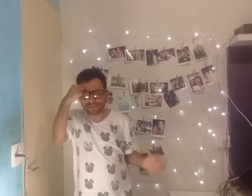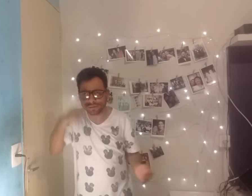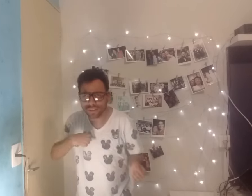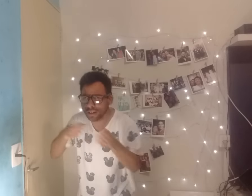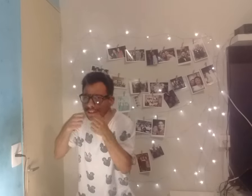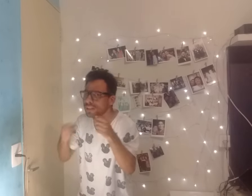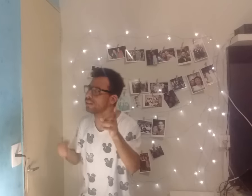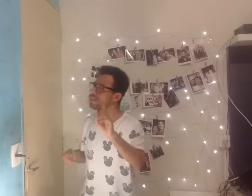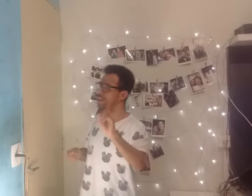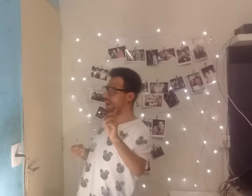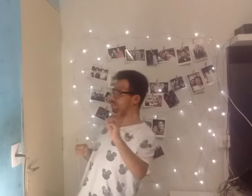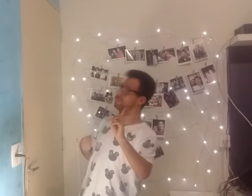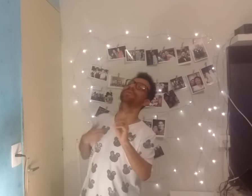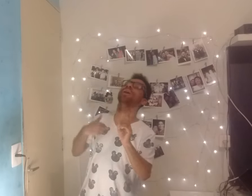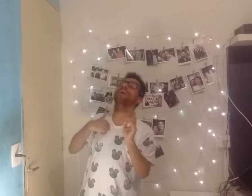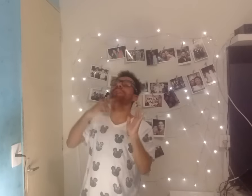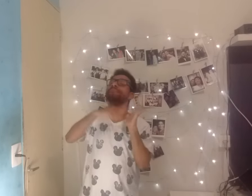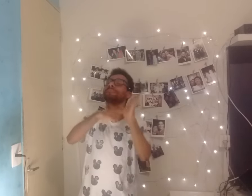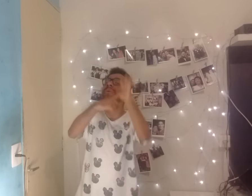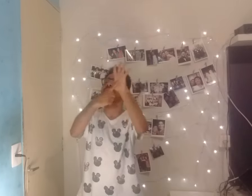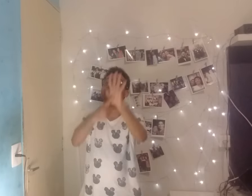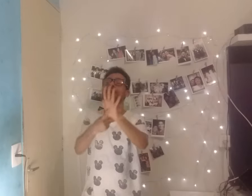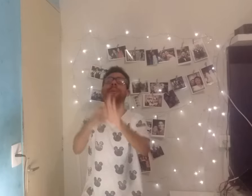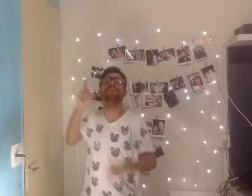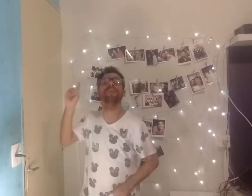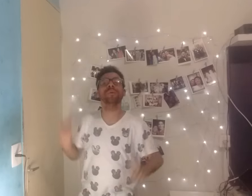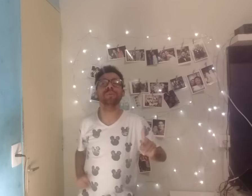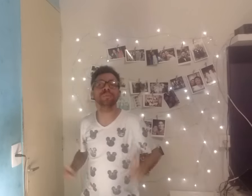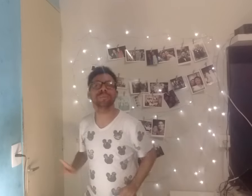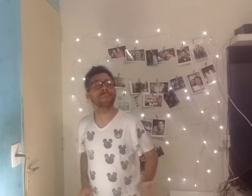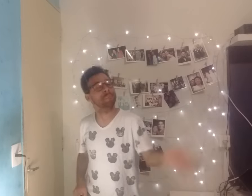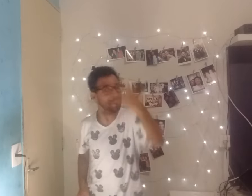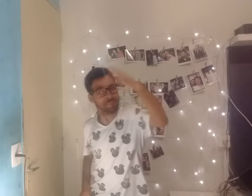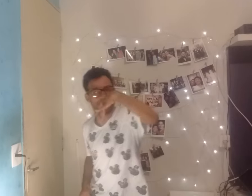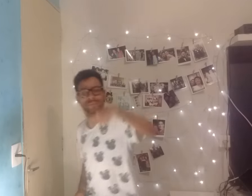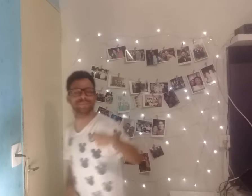pensam não é entrevista ! apresente meu primo coração ( amigo)